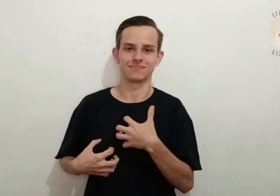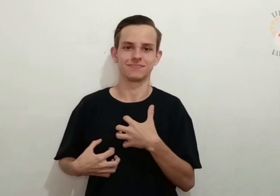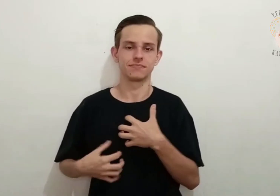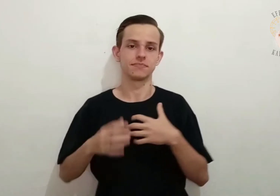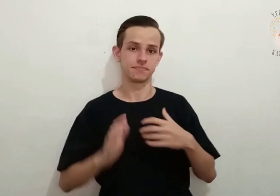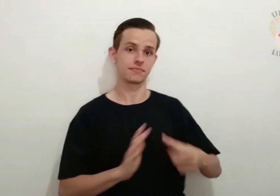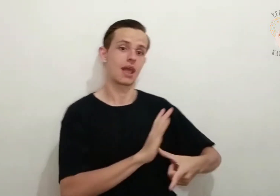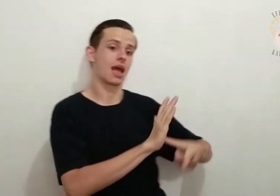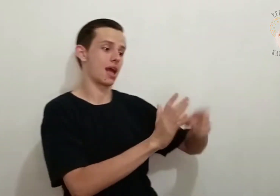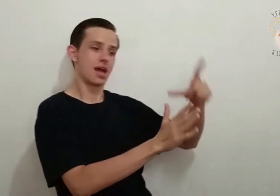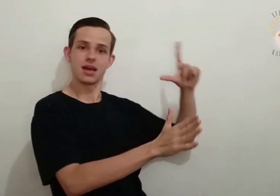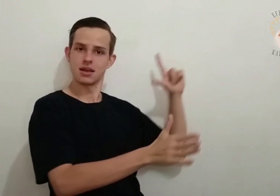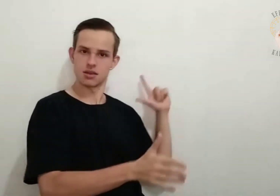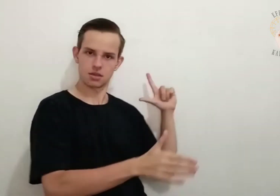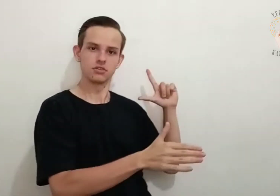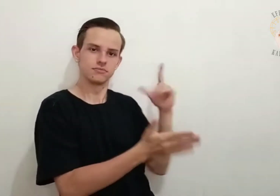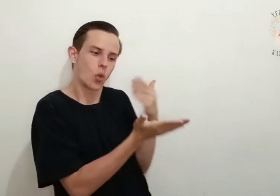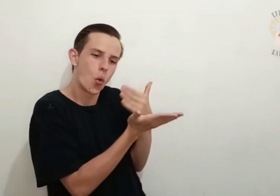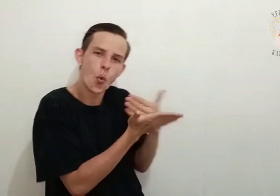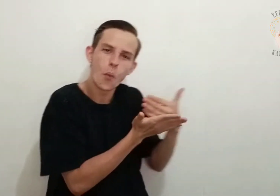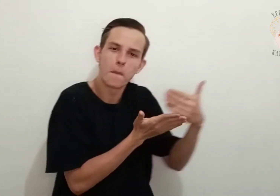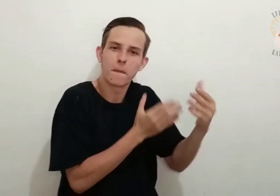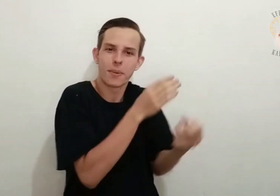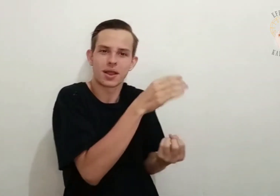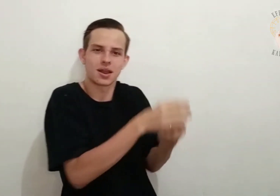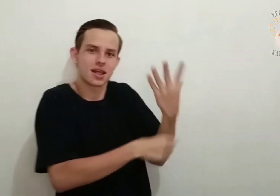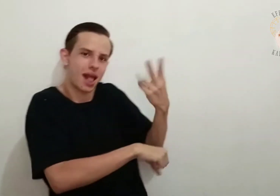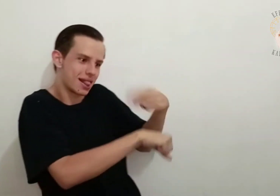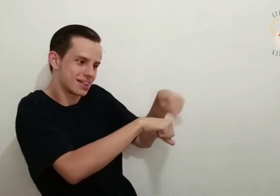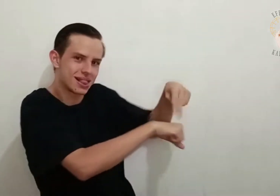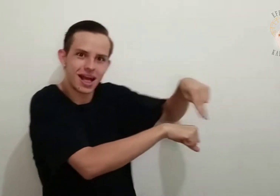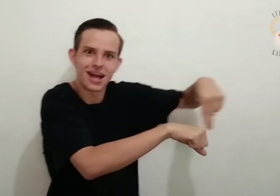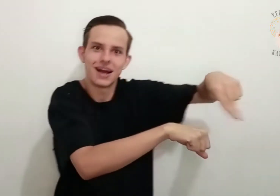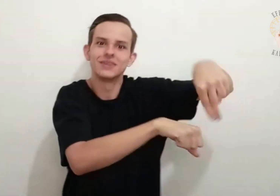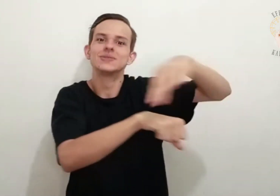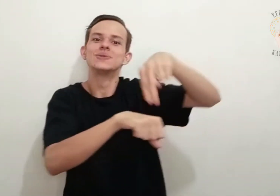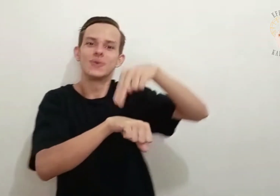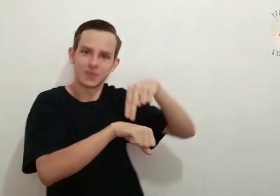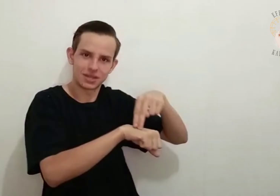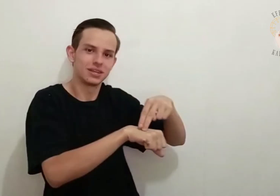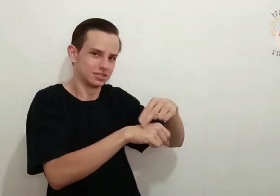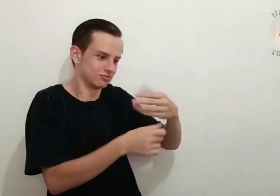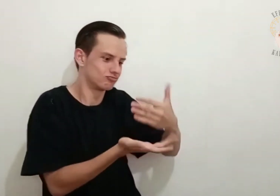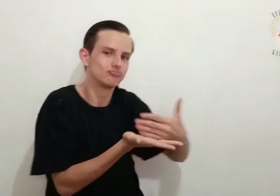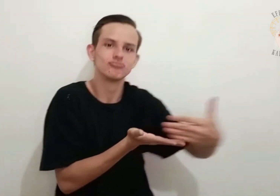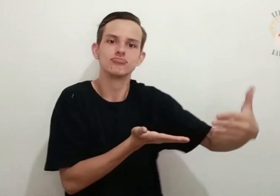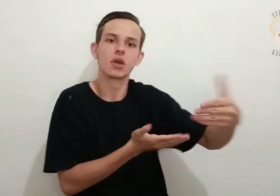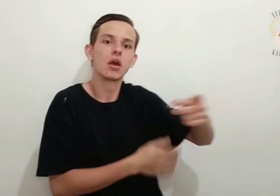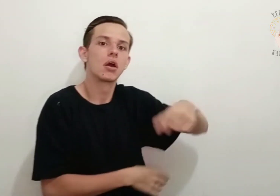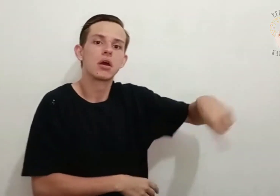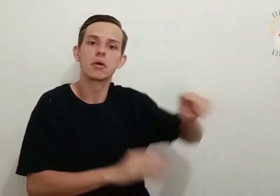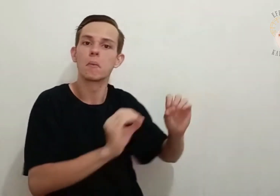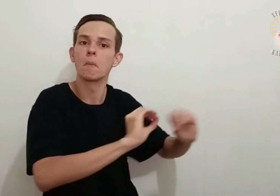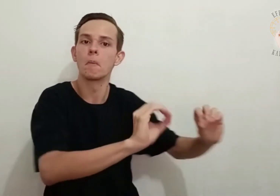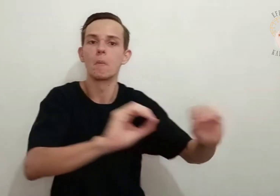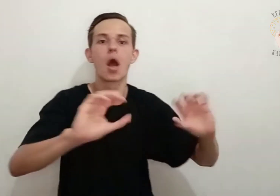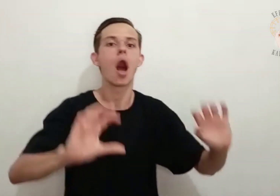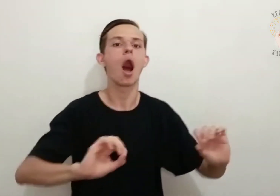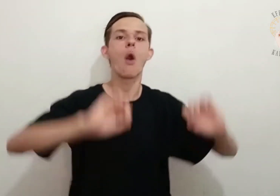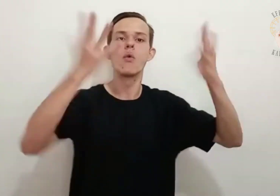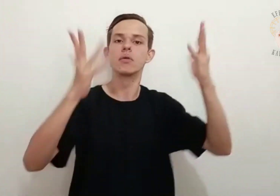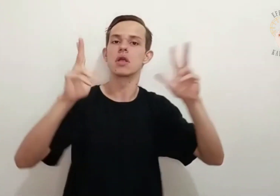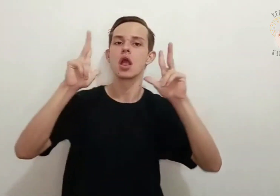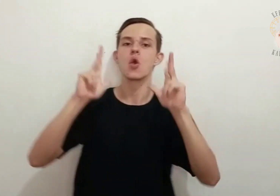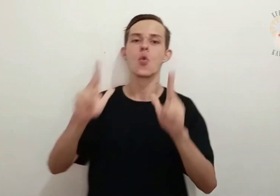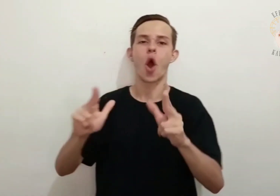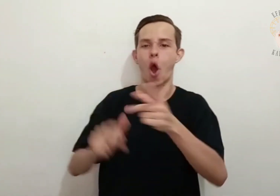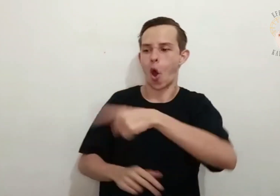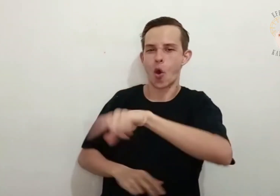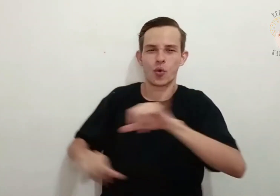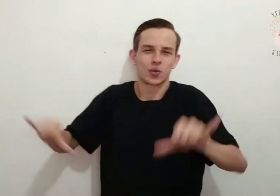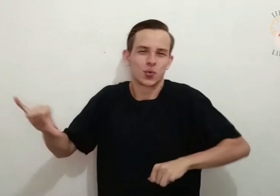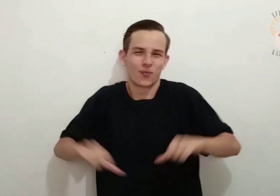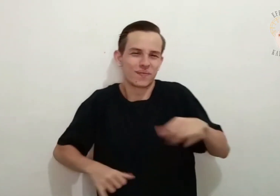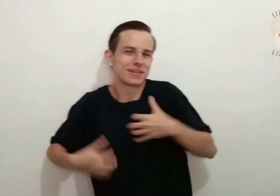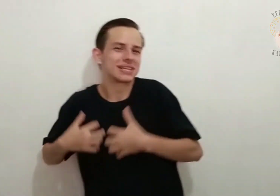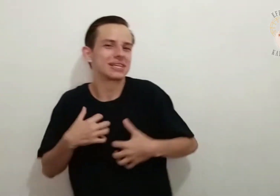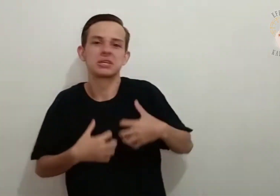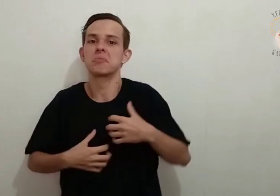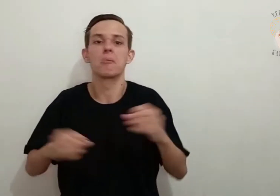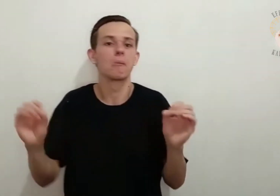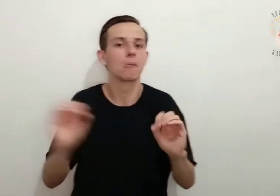como nunca houve até então, desde que começaram a existir nações.